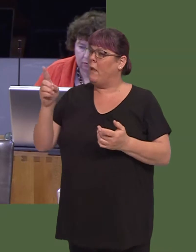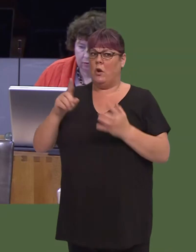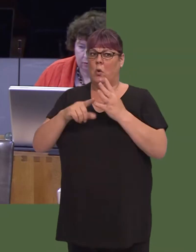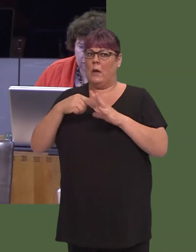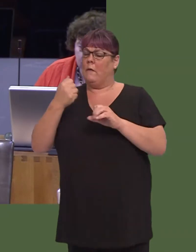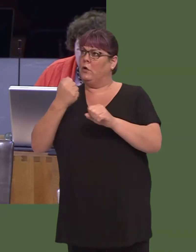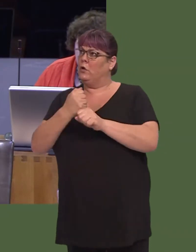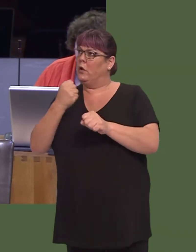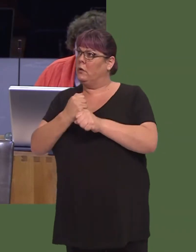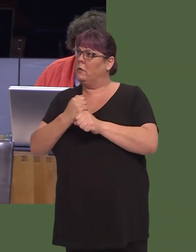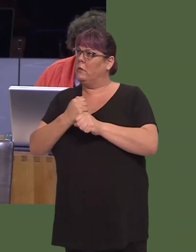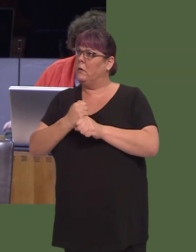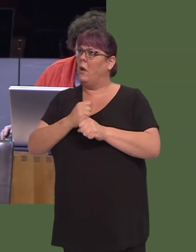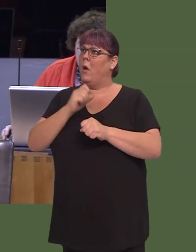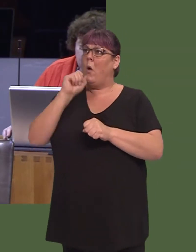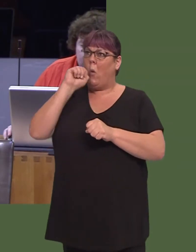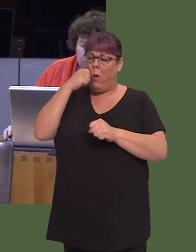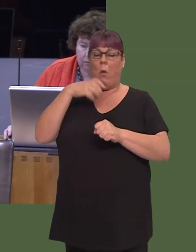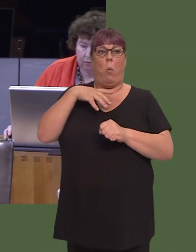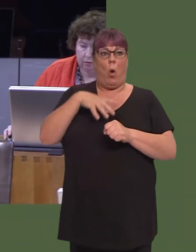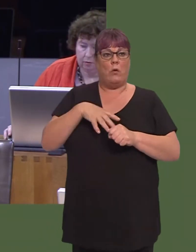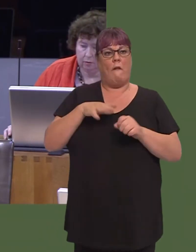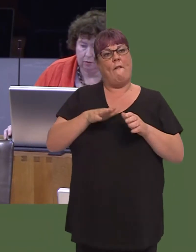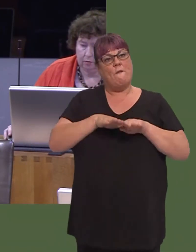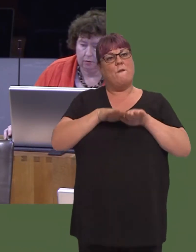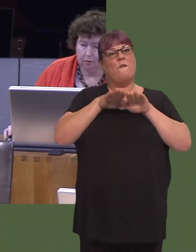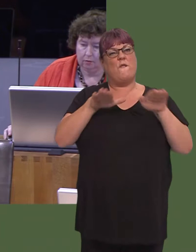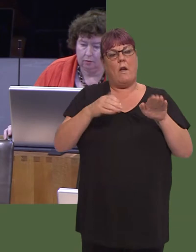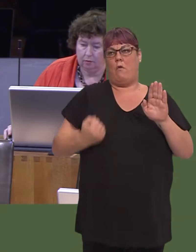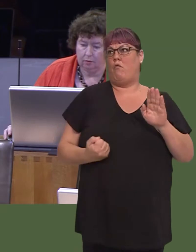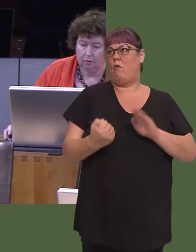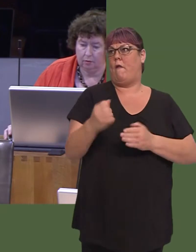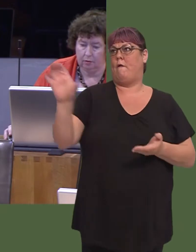o dai sydd ar gael. Rym ni wedi ymrwymo'n barod i sicrhau buddsoddiad mawr mewn tai